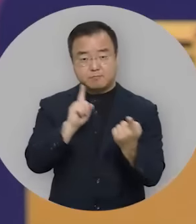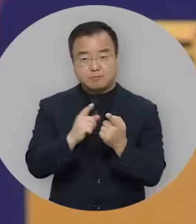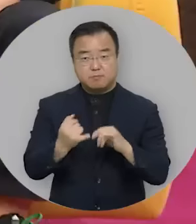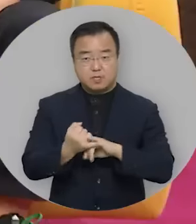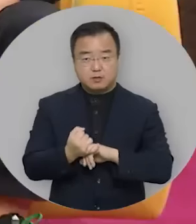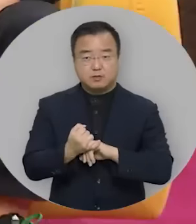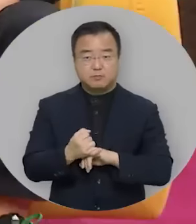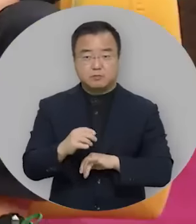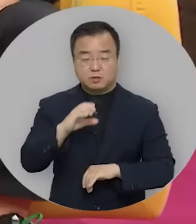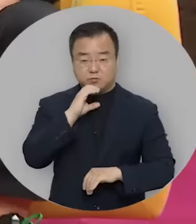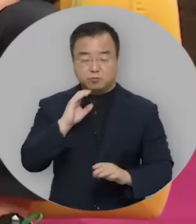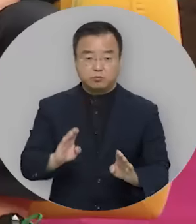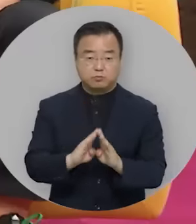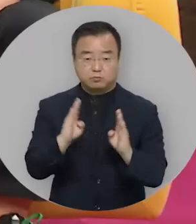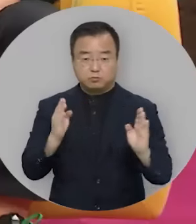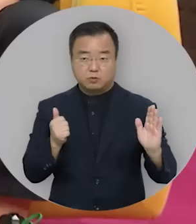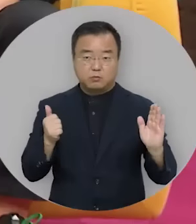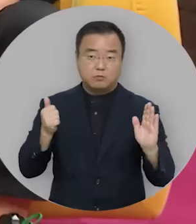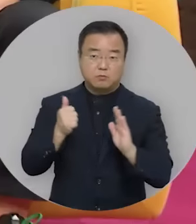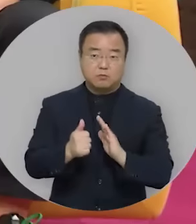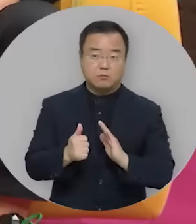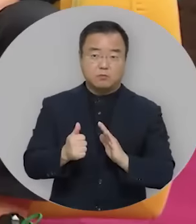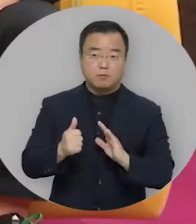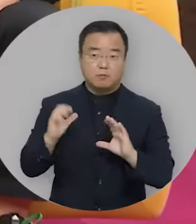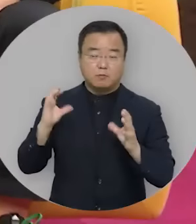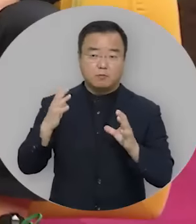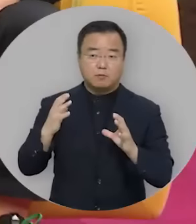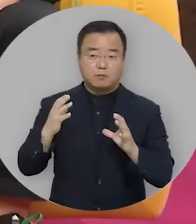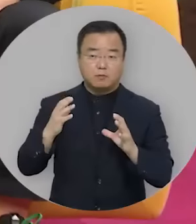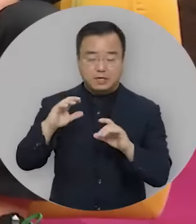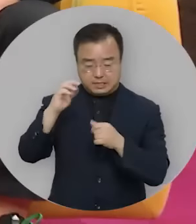그래서 카페 문을 열고 들어가는데 얘가 신발을 벗고 들어가는 거예요.